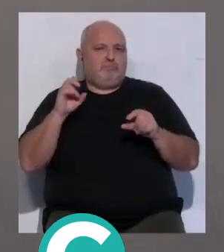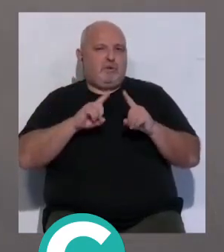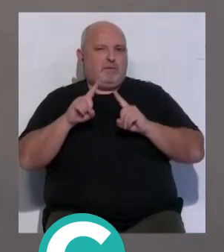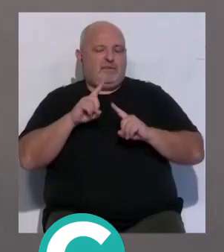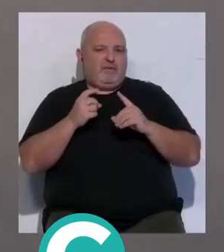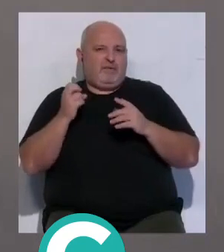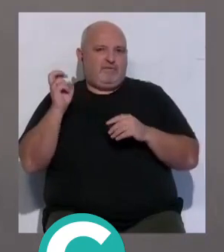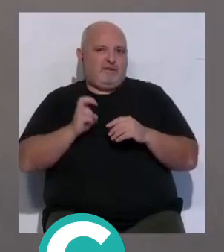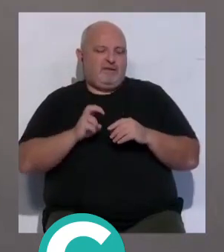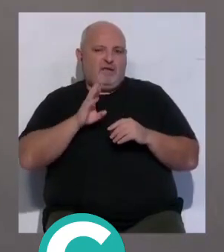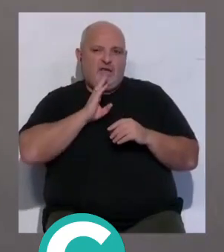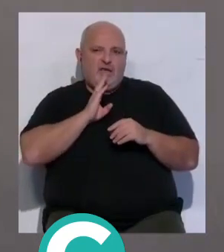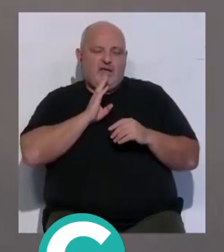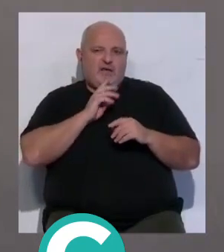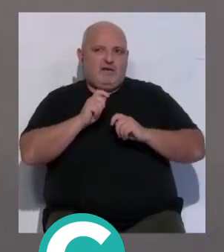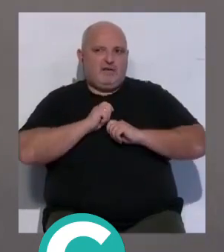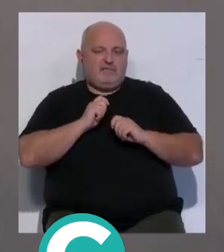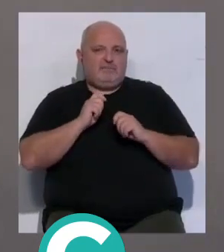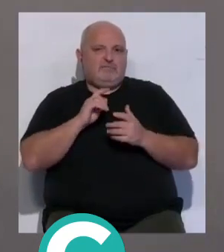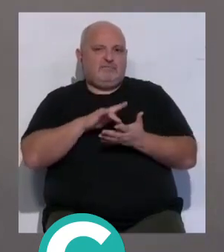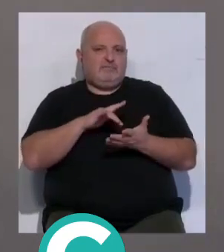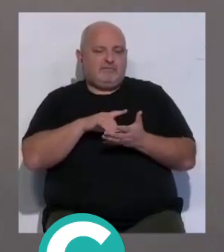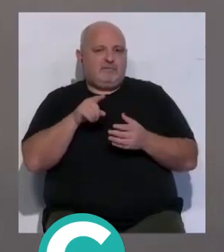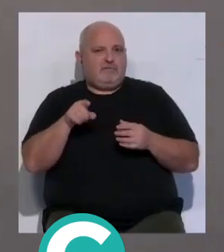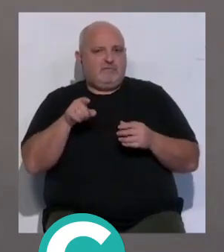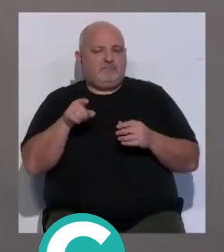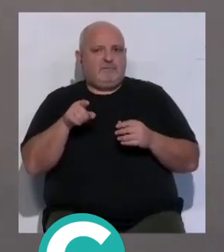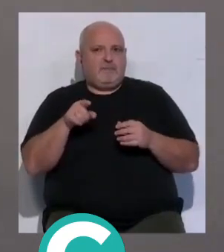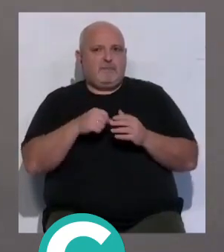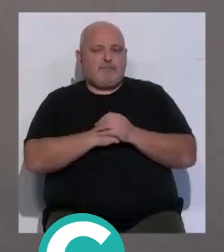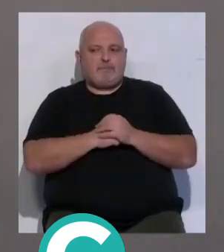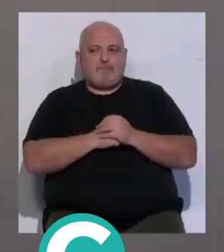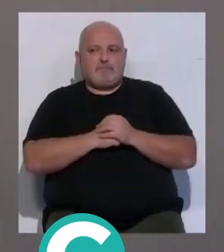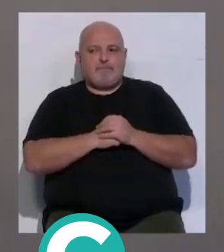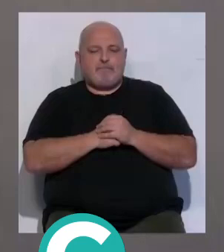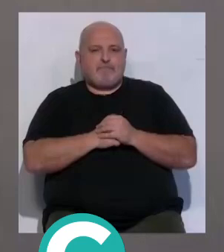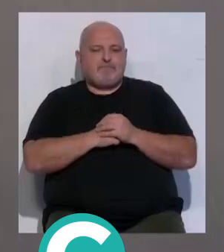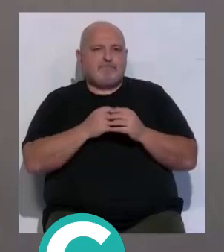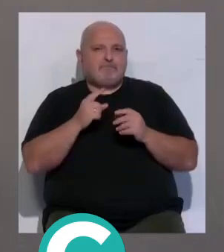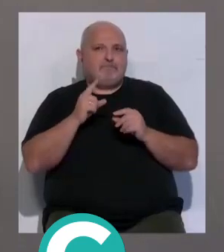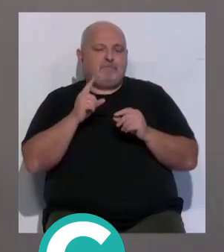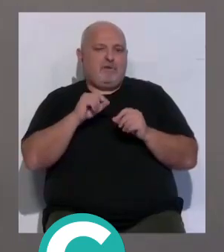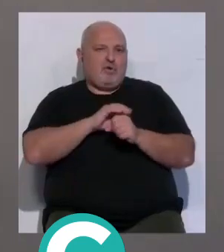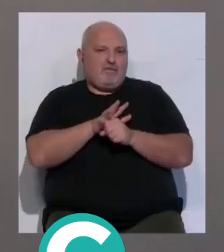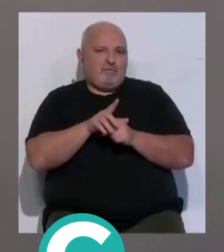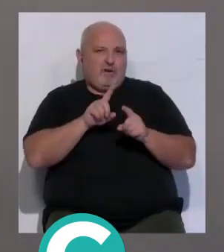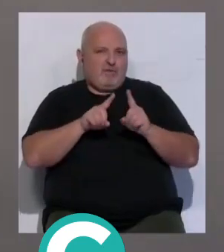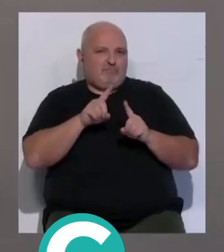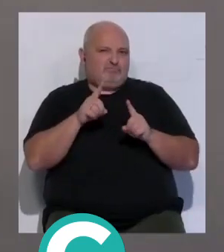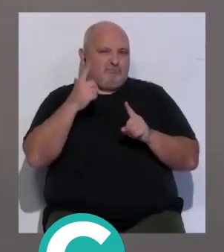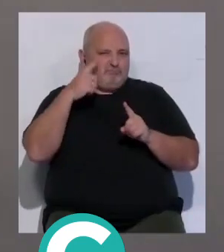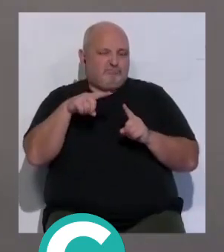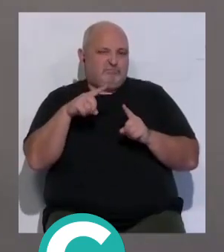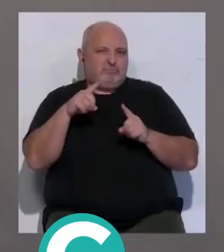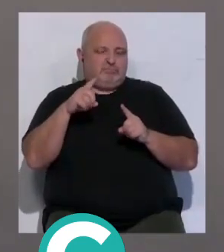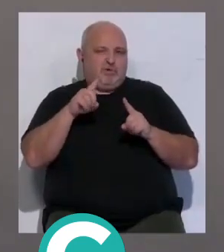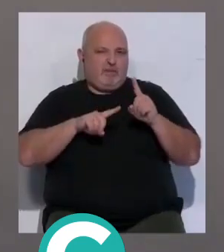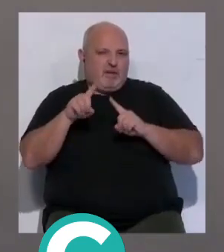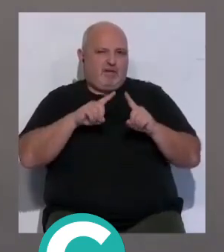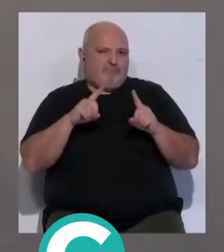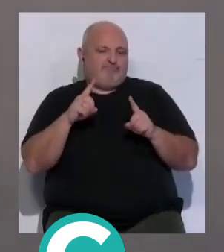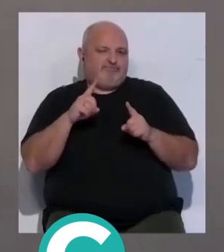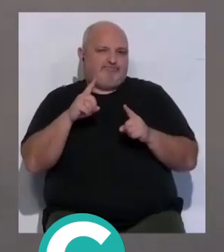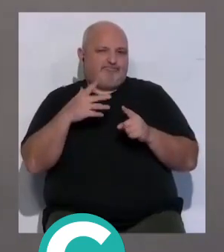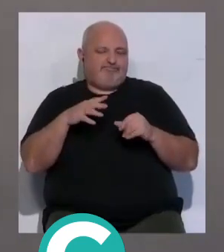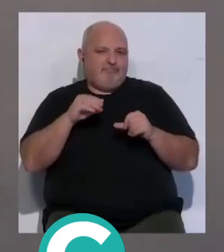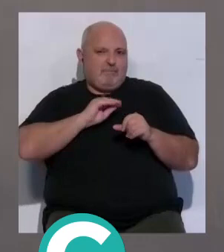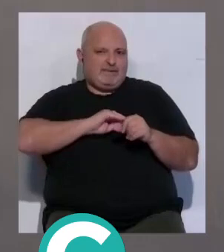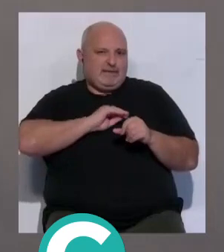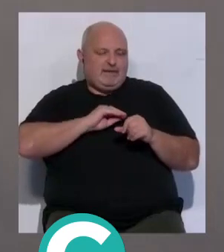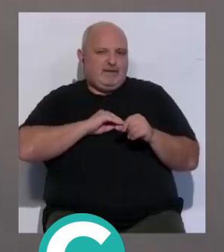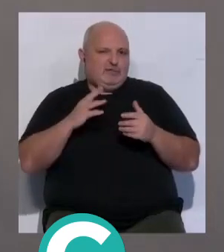de Nos daba y nos deparaba esa infección el cómic que tantos dolores de cabeza nos trajo a todos no